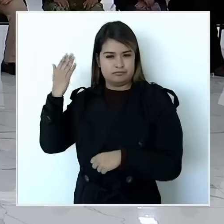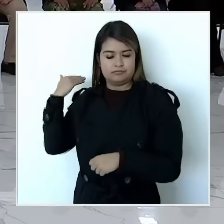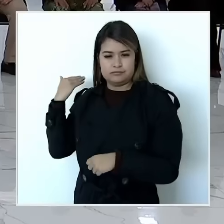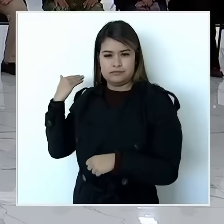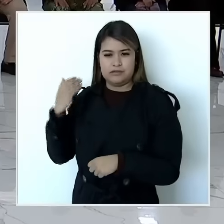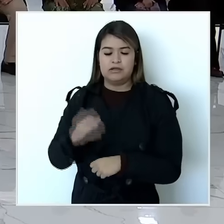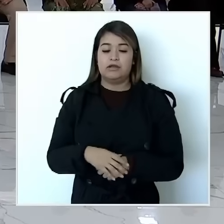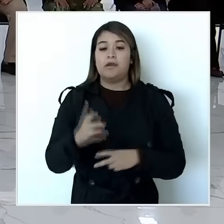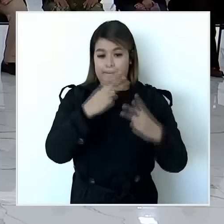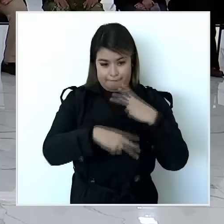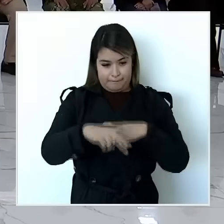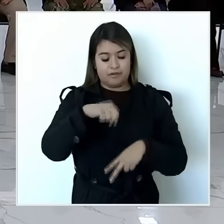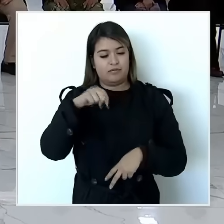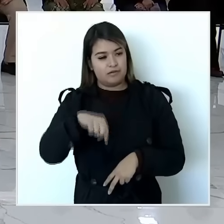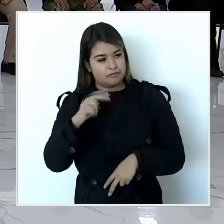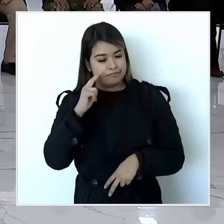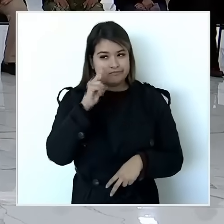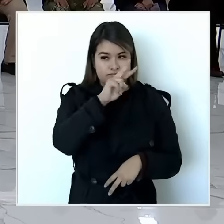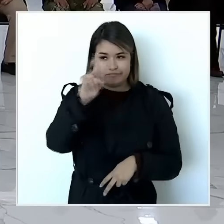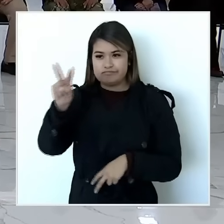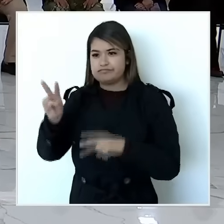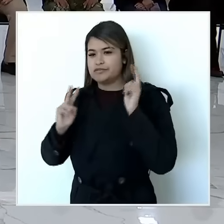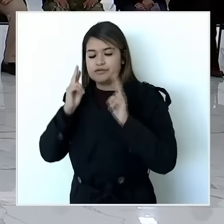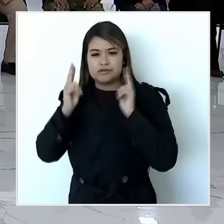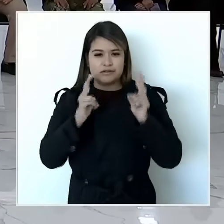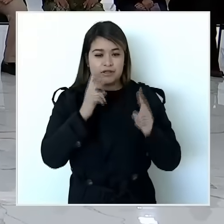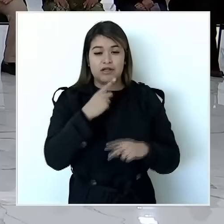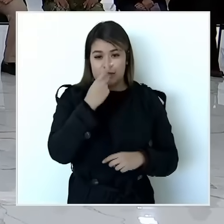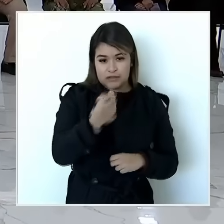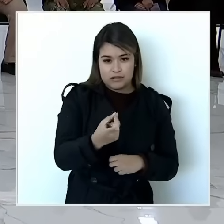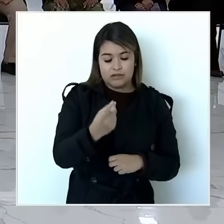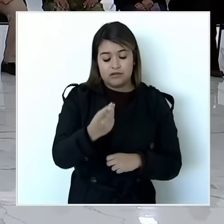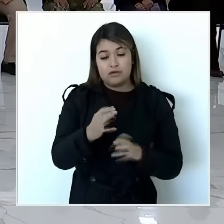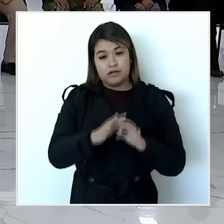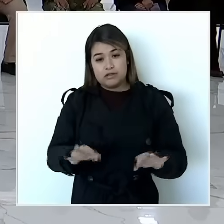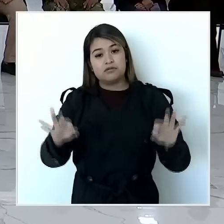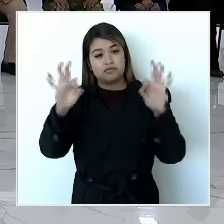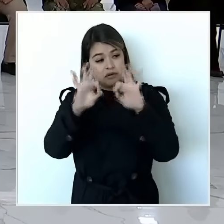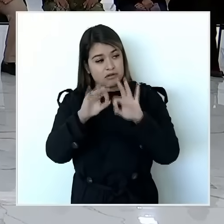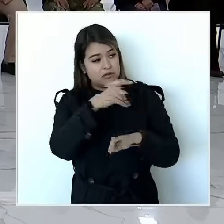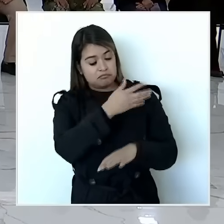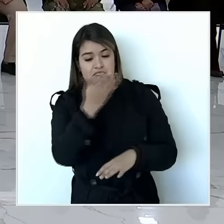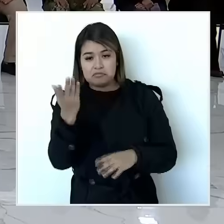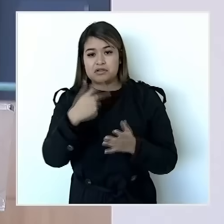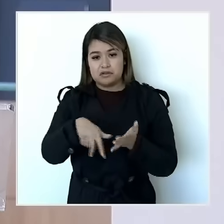como presidenta electa y mencionaba lo importante que le parecía esta obra y que habría de ayudarnos